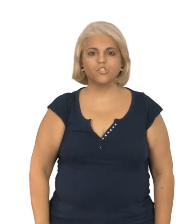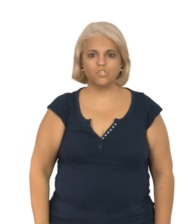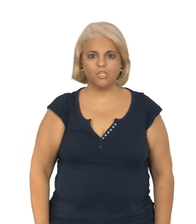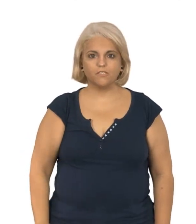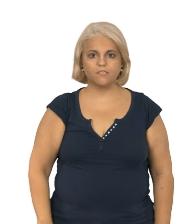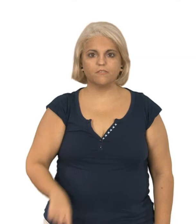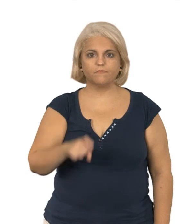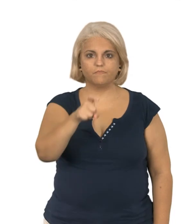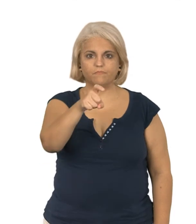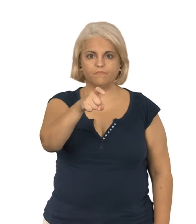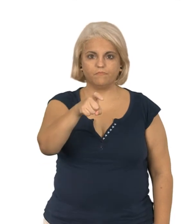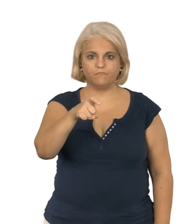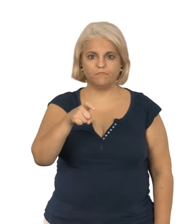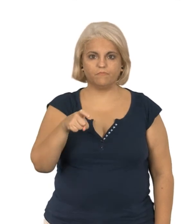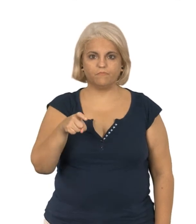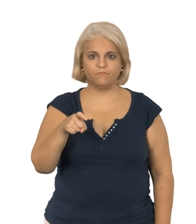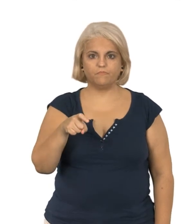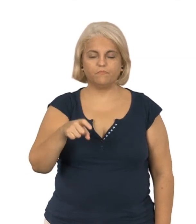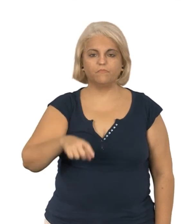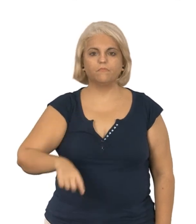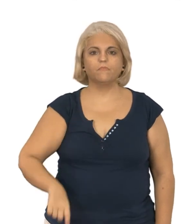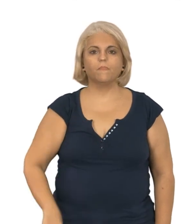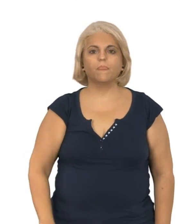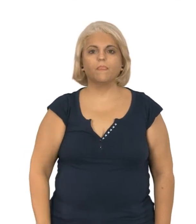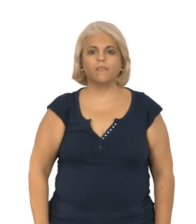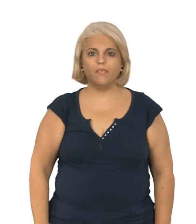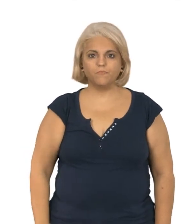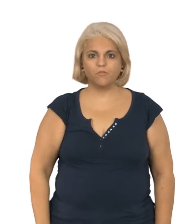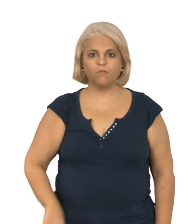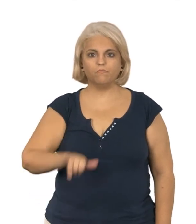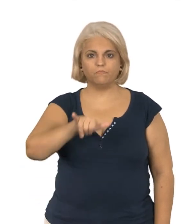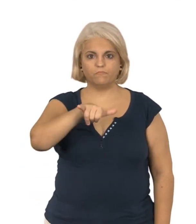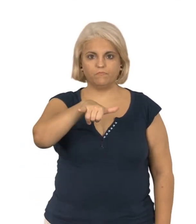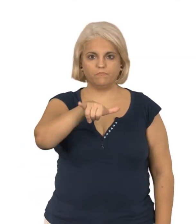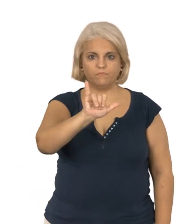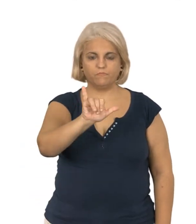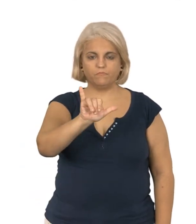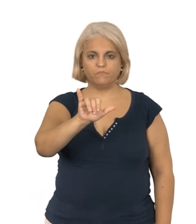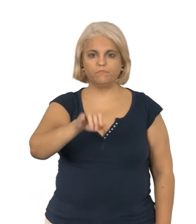X Y